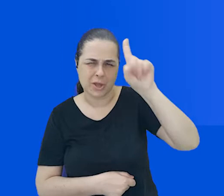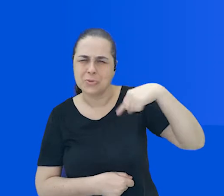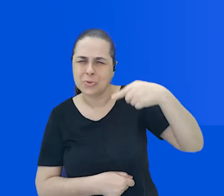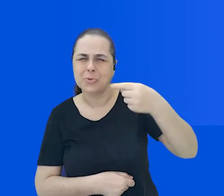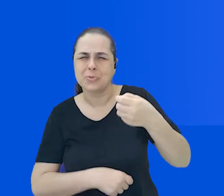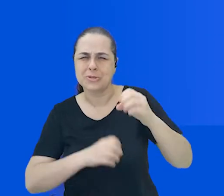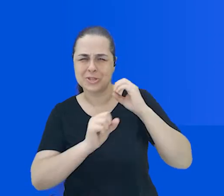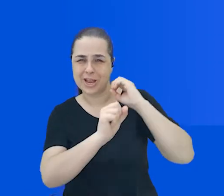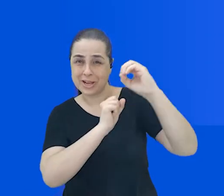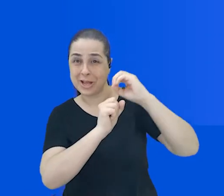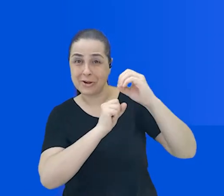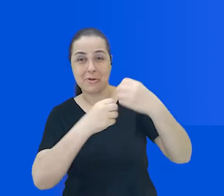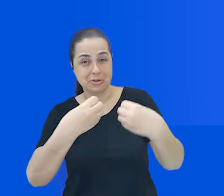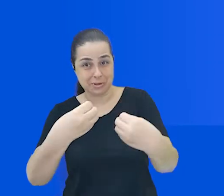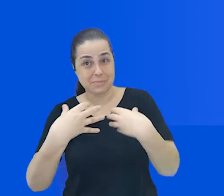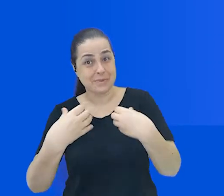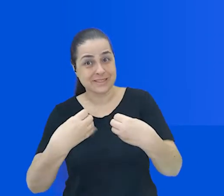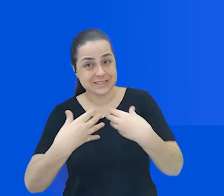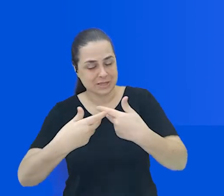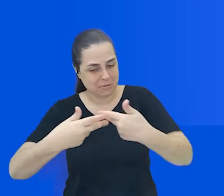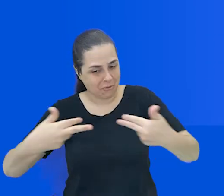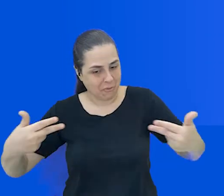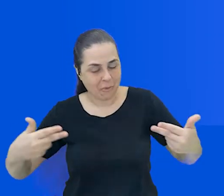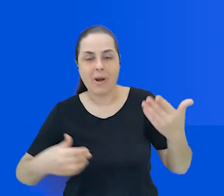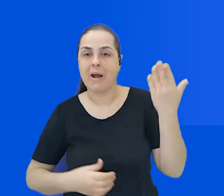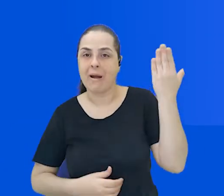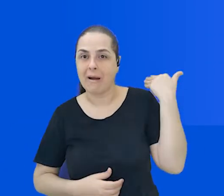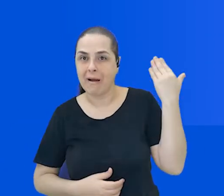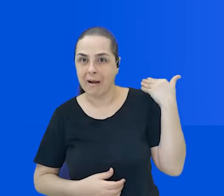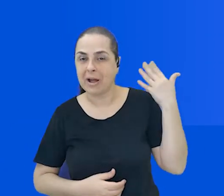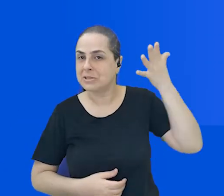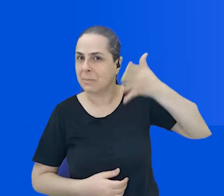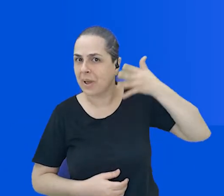Acho que quando a gente a um tempo atrás, falou de vocabulário emocional,